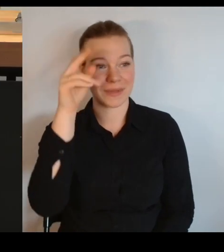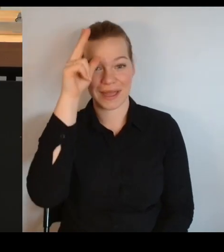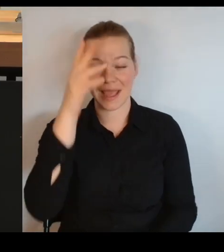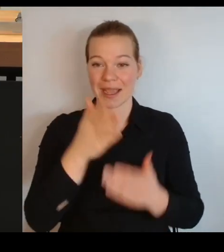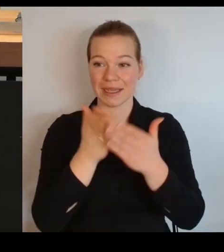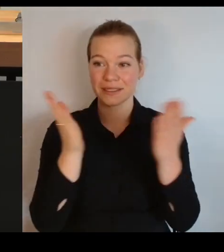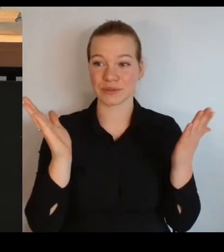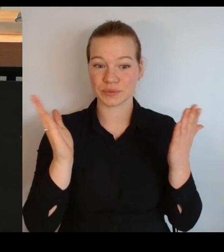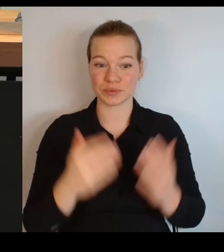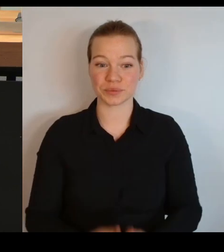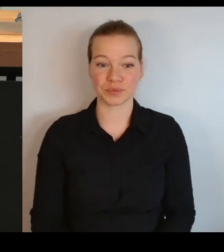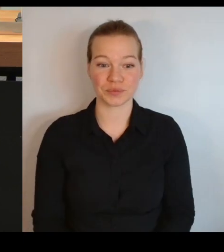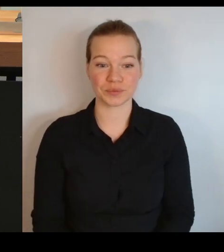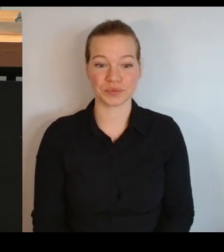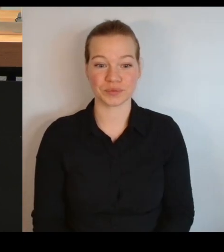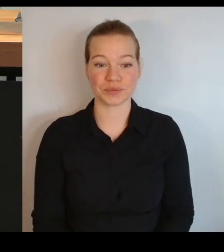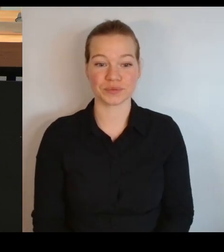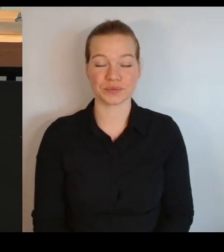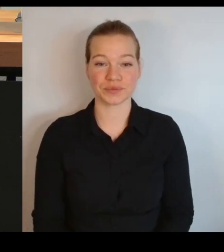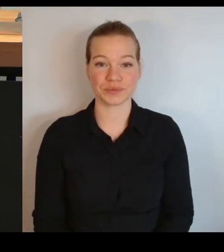beschrieben und die Probleme beschrieben.